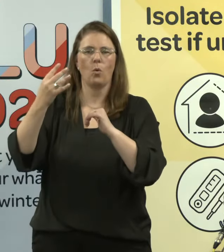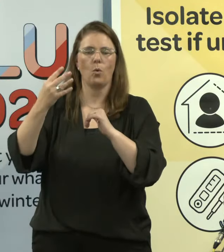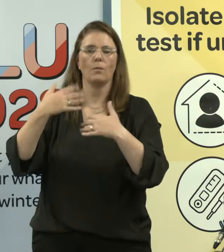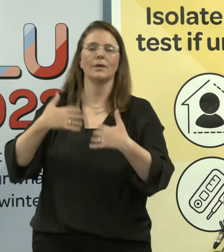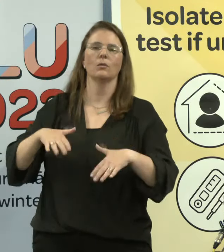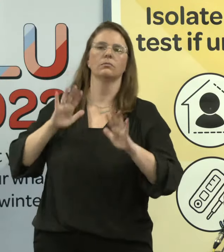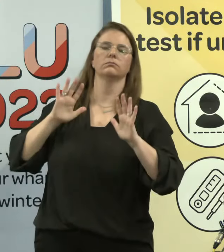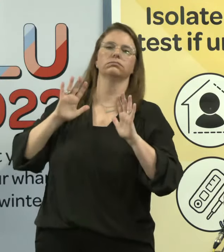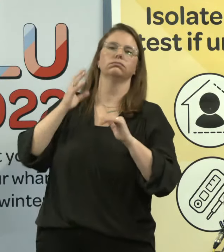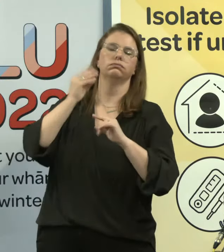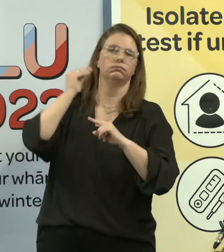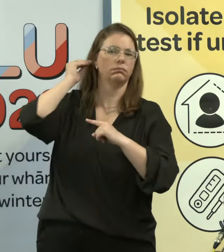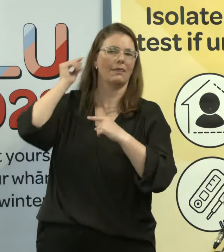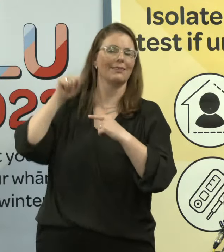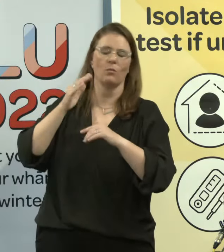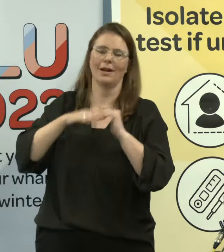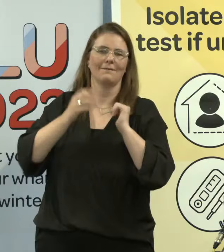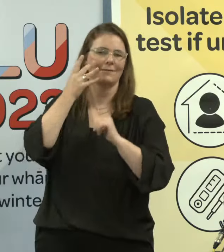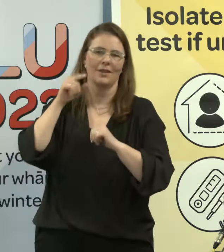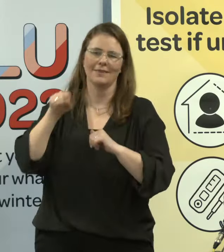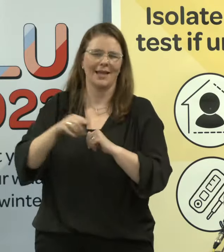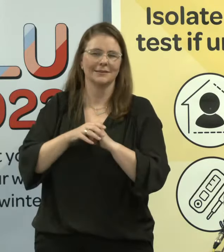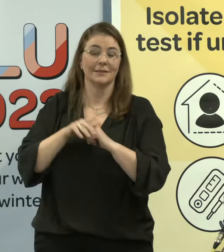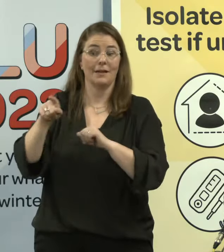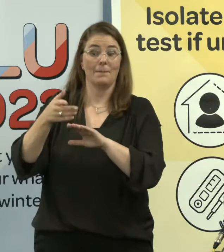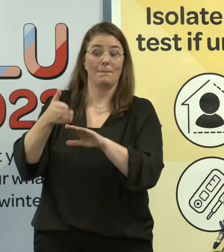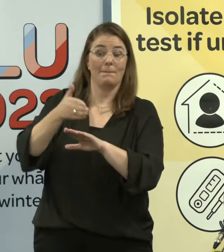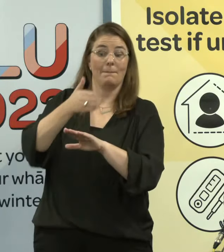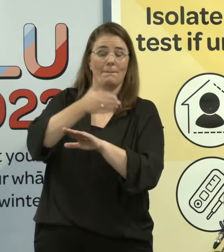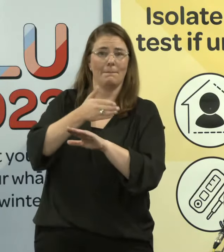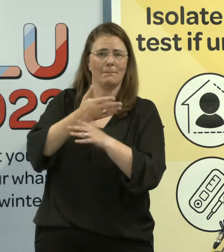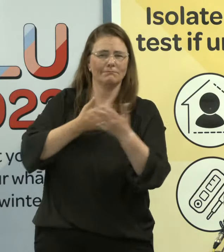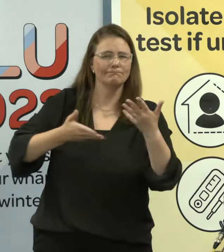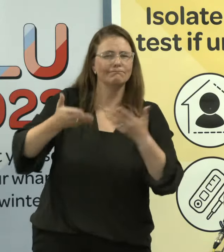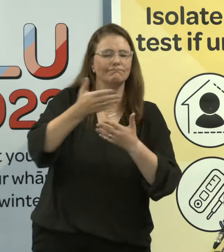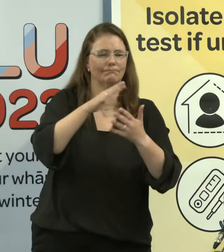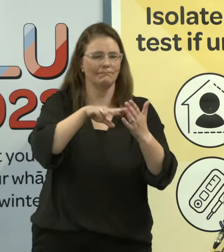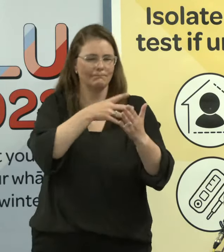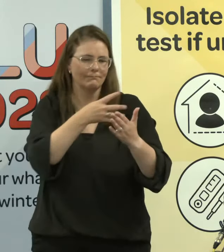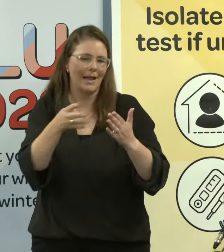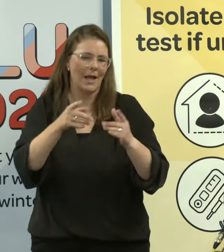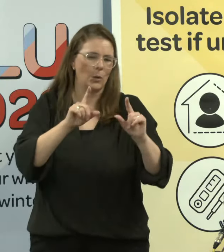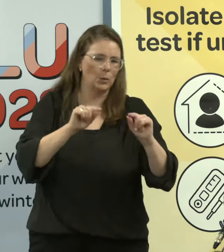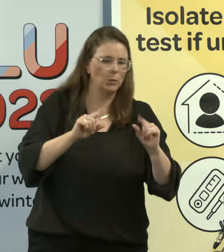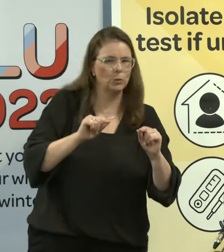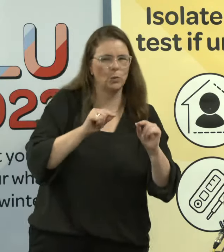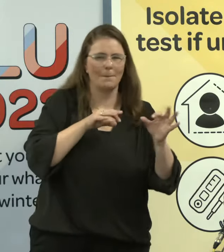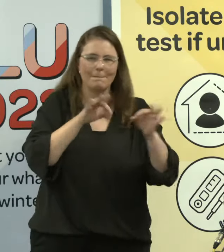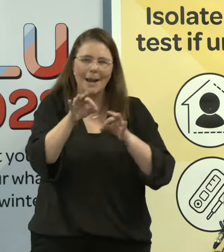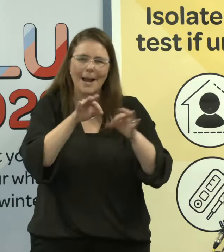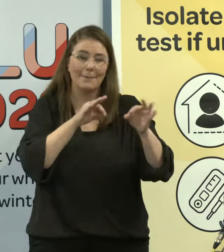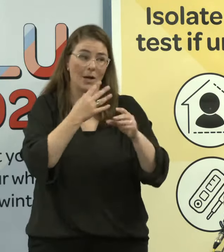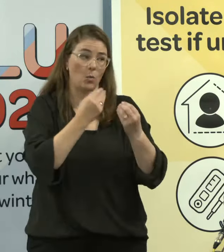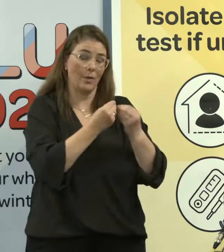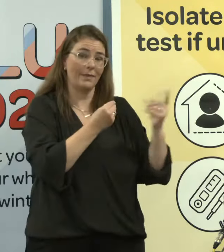whakaaro taumata mataara 2 i te wa tuatahi katahi ka tino tere,